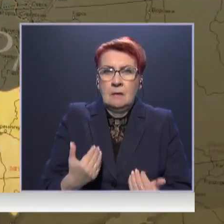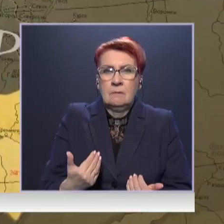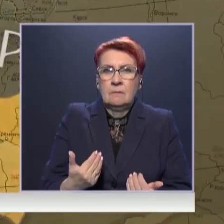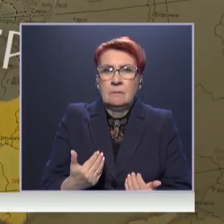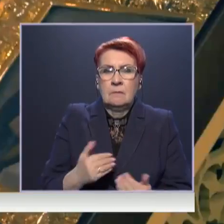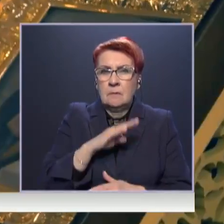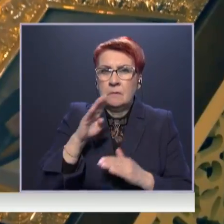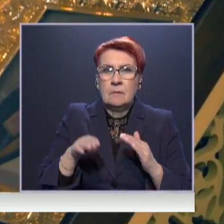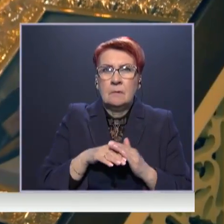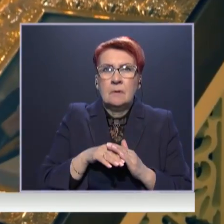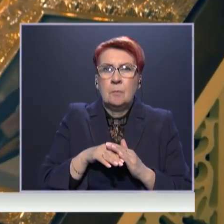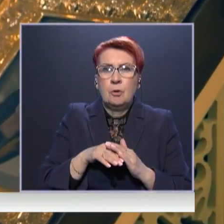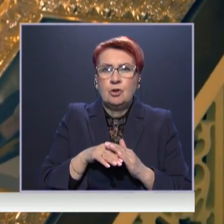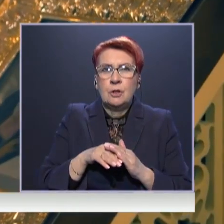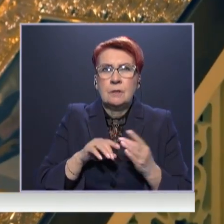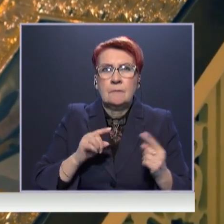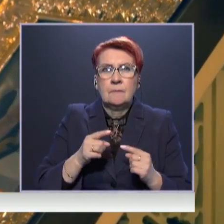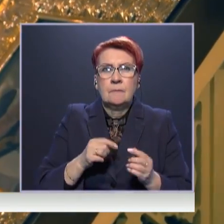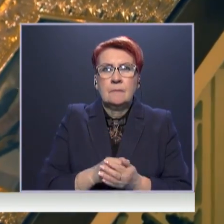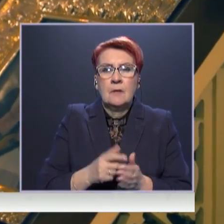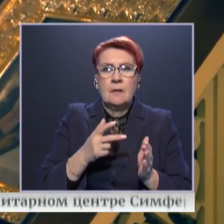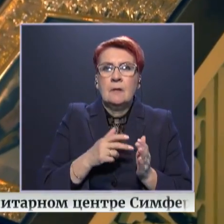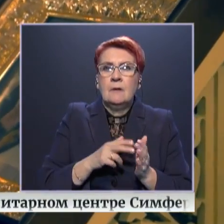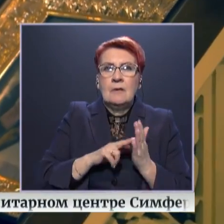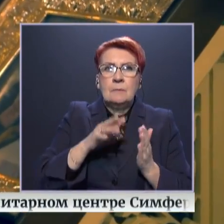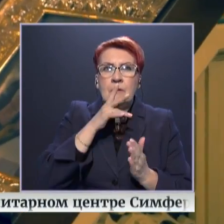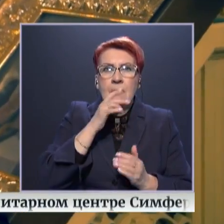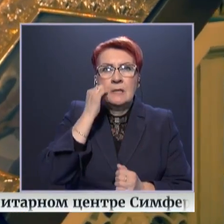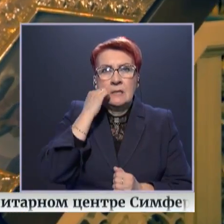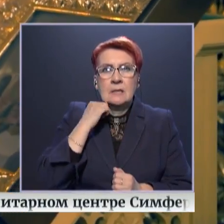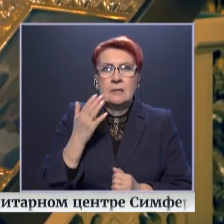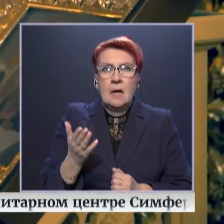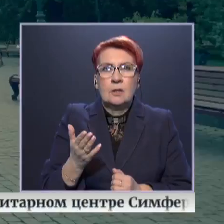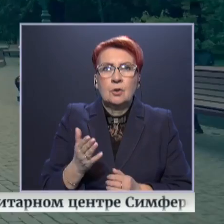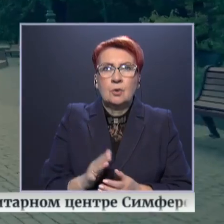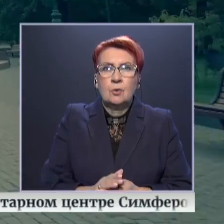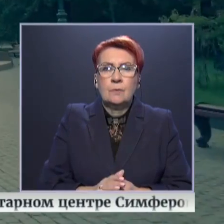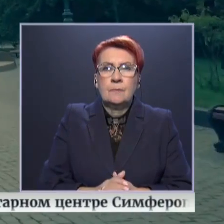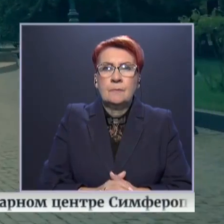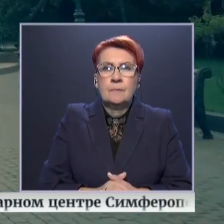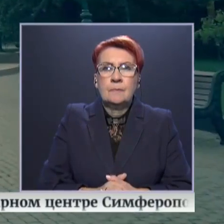себе 80-летнему старцу предстояло в одиночку бросить вызов целому государству